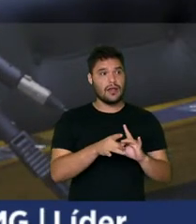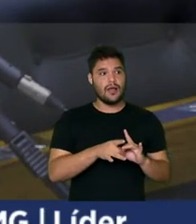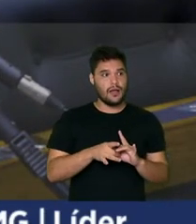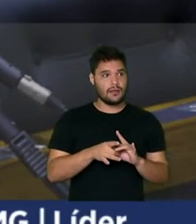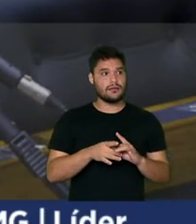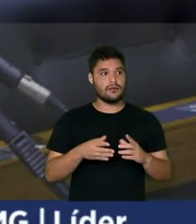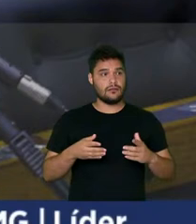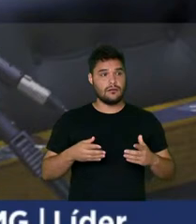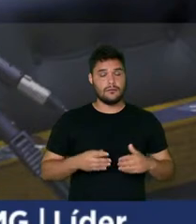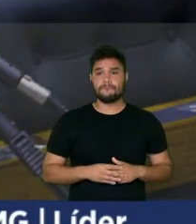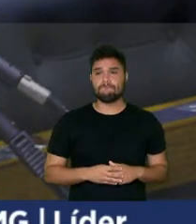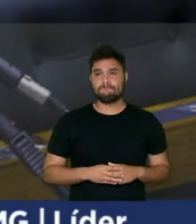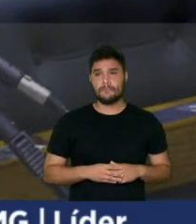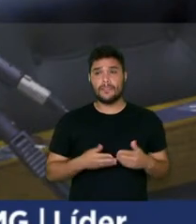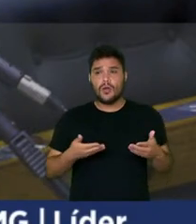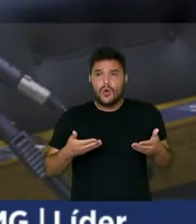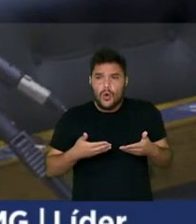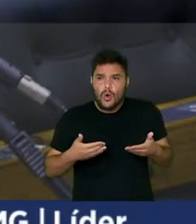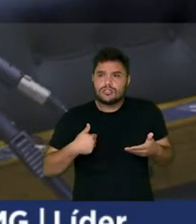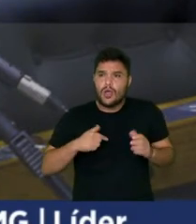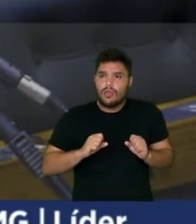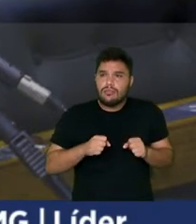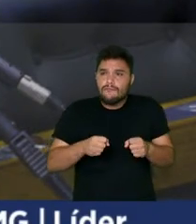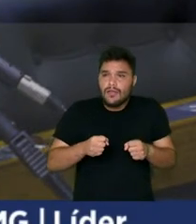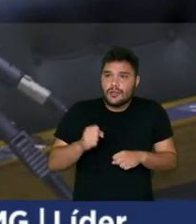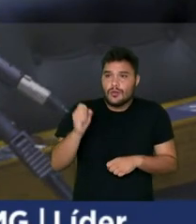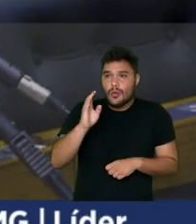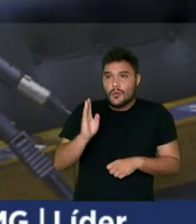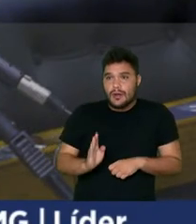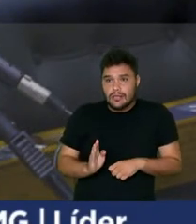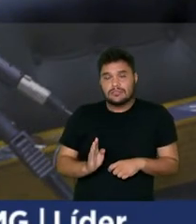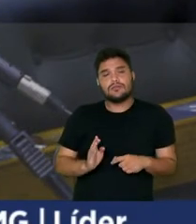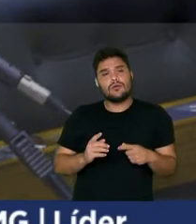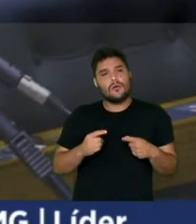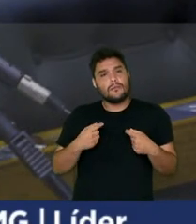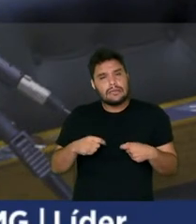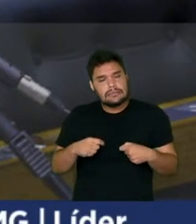SAÚDE INTEGRADA, É A SAÚDE COLETIVA. ENTÃO HOJE EU DEFENDO QUE O BRASIL DEVERIA CRIAR TAMBÉM O SISTEMA ÚNICO